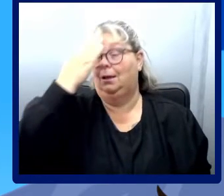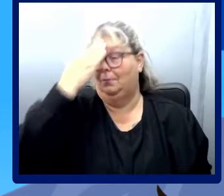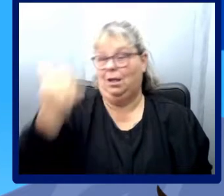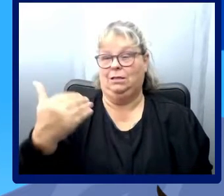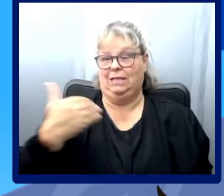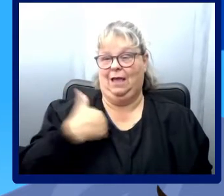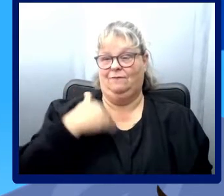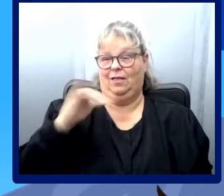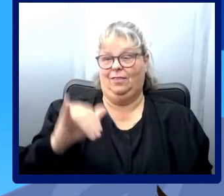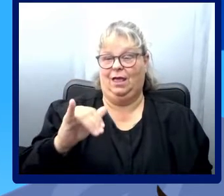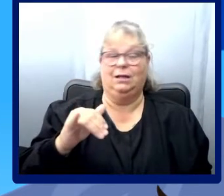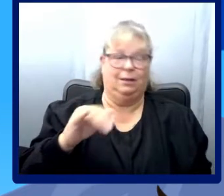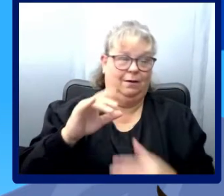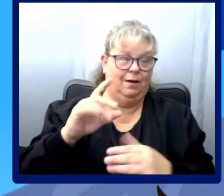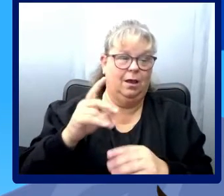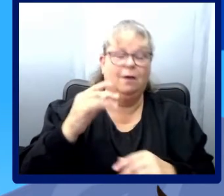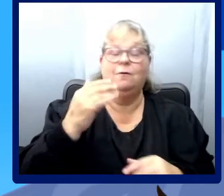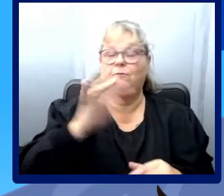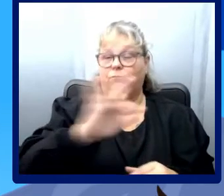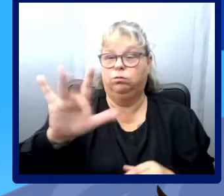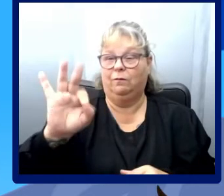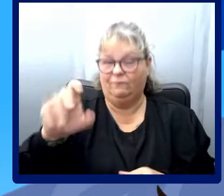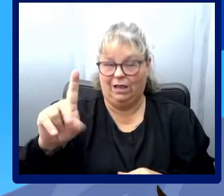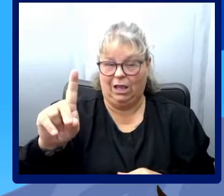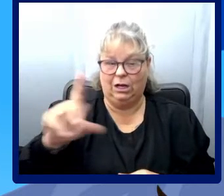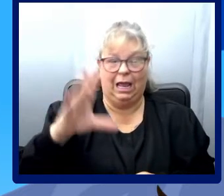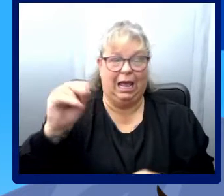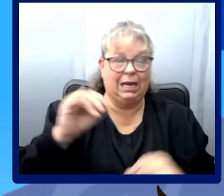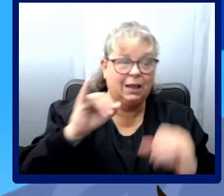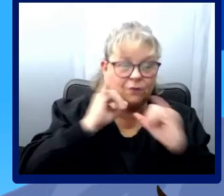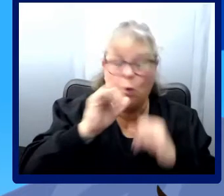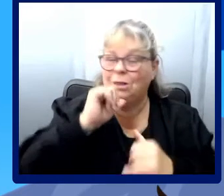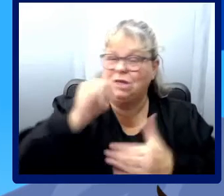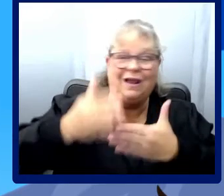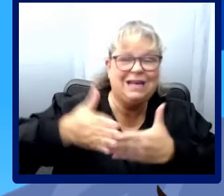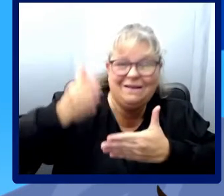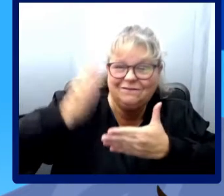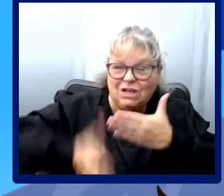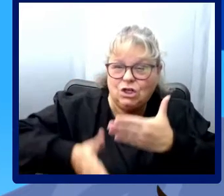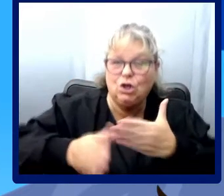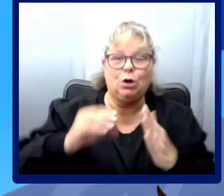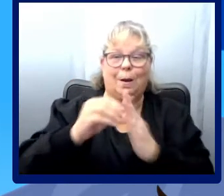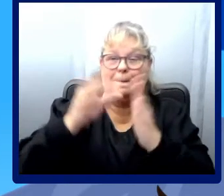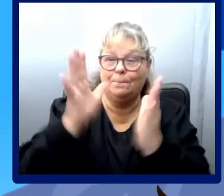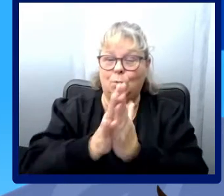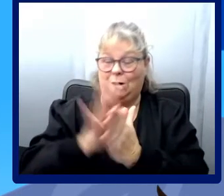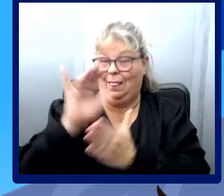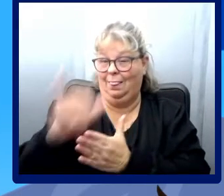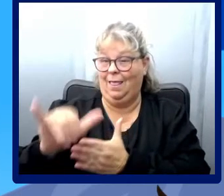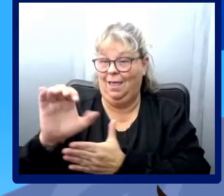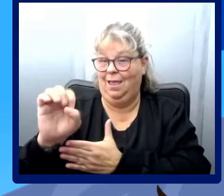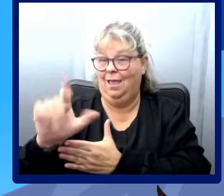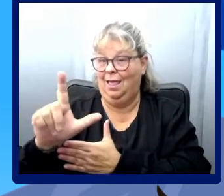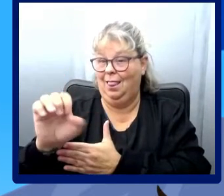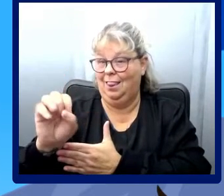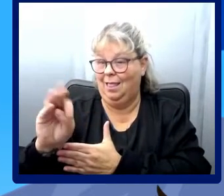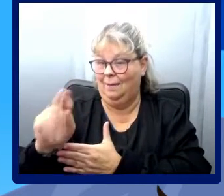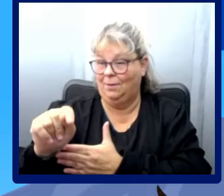el pad de la falla, la entrevista no fue terminada, ejecutó el elemento que estaba allí para manejar la falla.